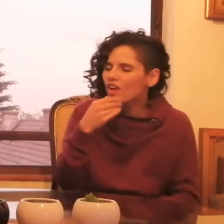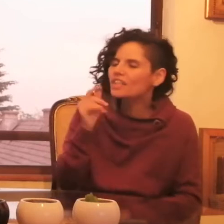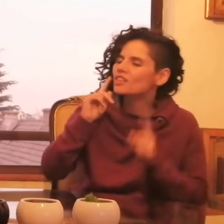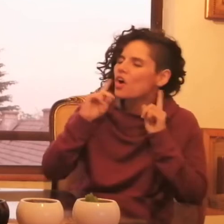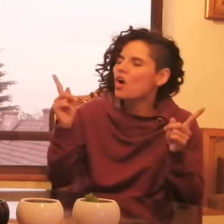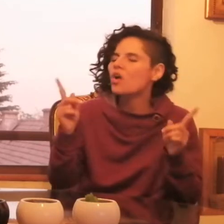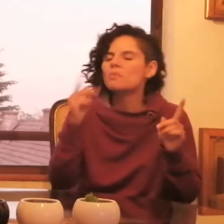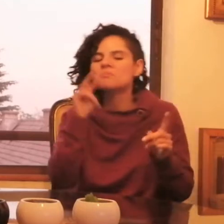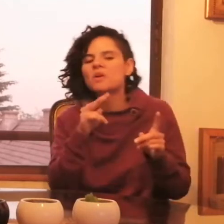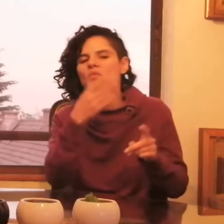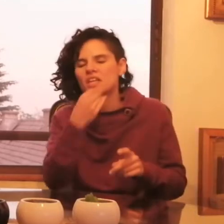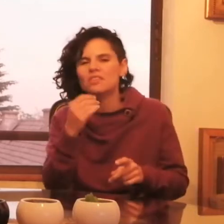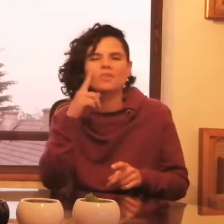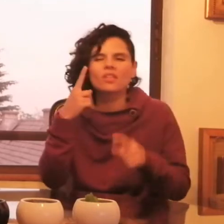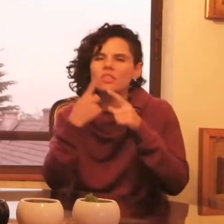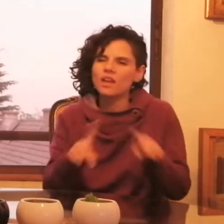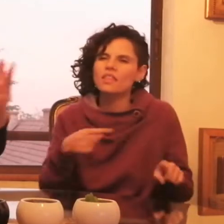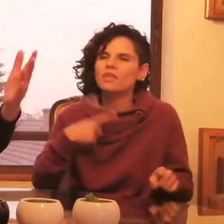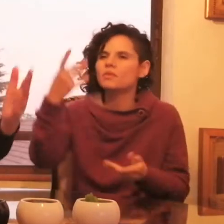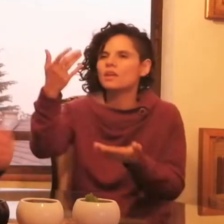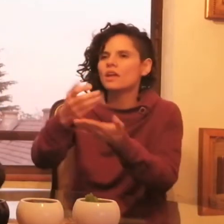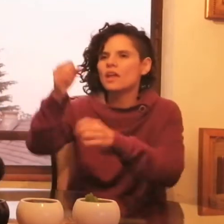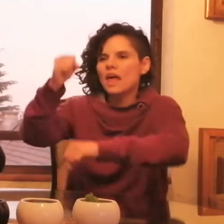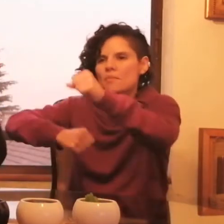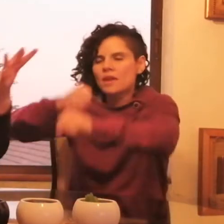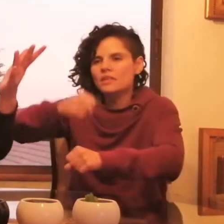empresa y te pagan el mismo sueldo cada mes- y te vas en la tarde y no haces nada más-